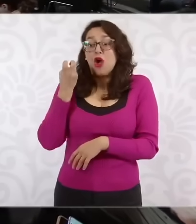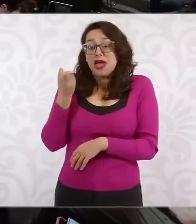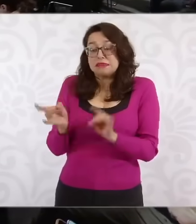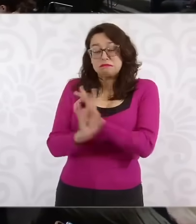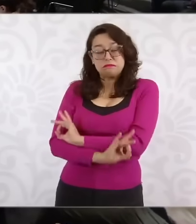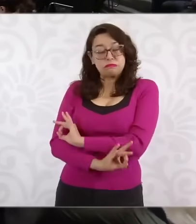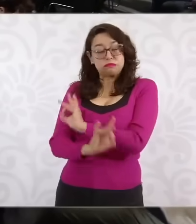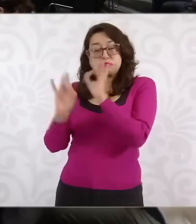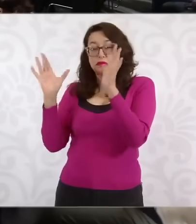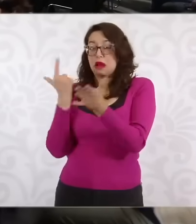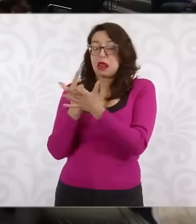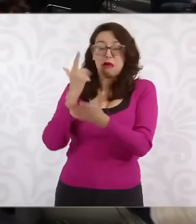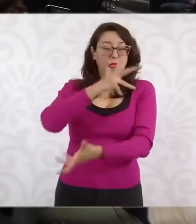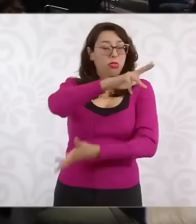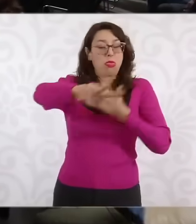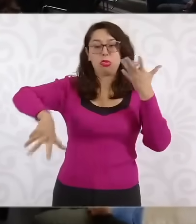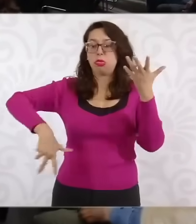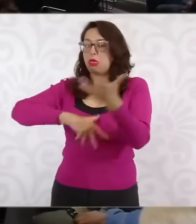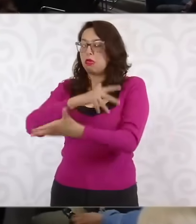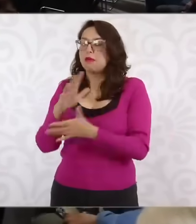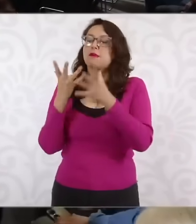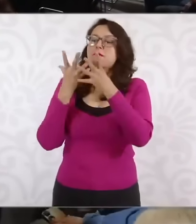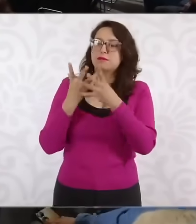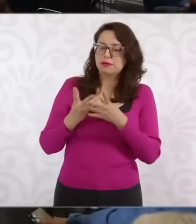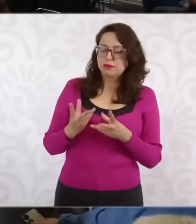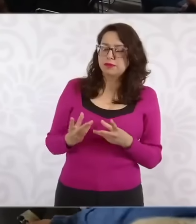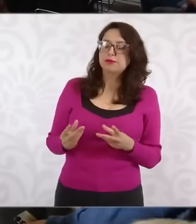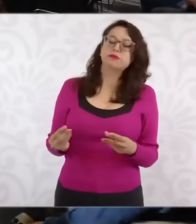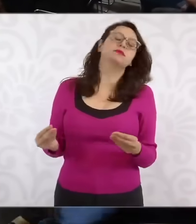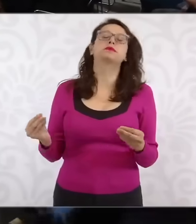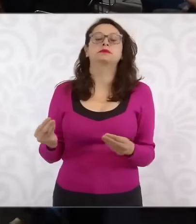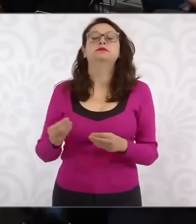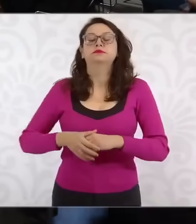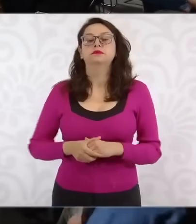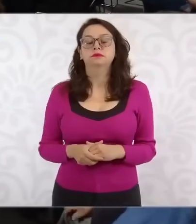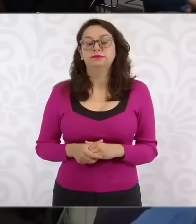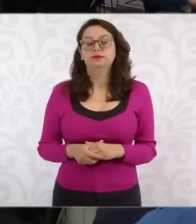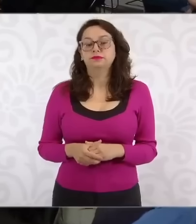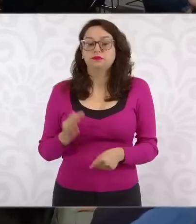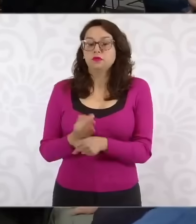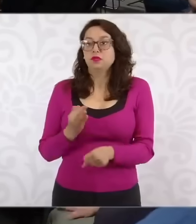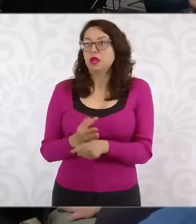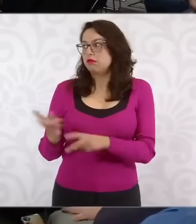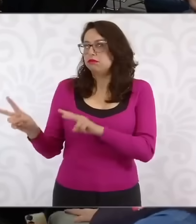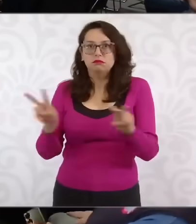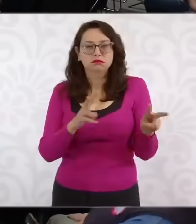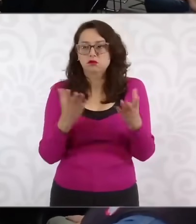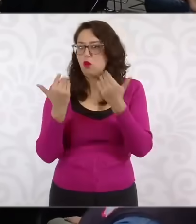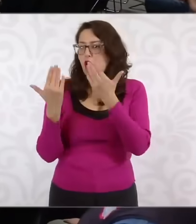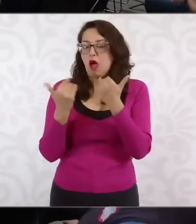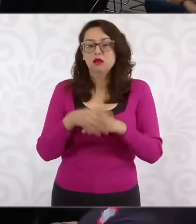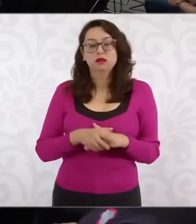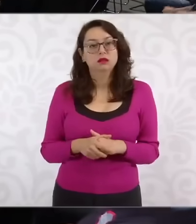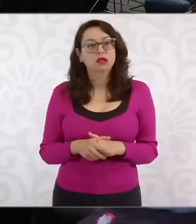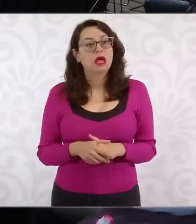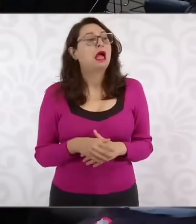domingo y todavía el lunes, pues en este momento ya no existe. O sea, a lo que pasó en ese día,